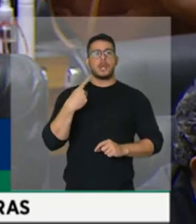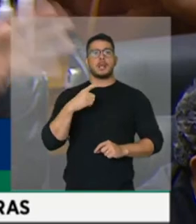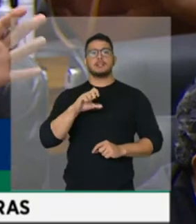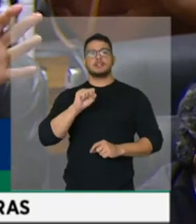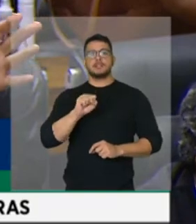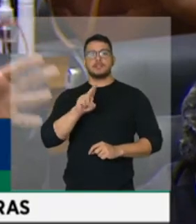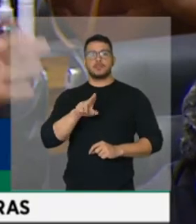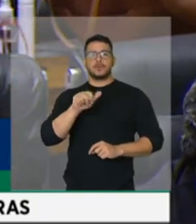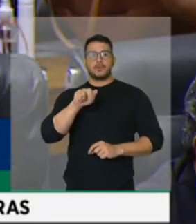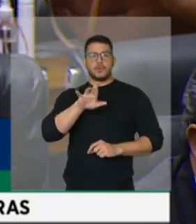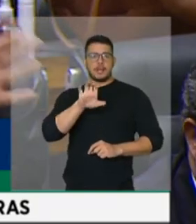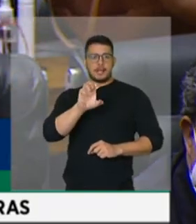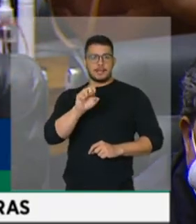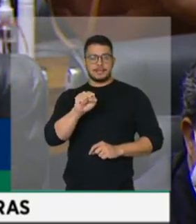HORAS. QUE SE VOTE UMA MP ENDEREÇADA PARA INTERESSES